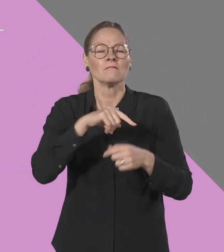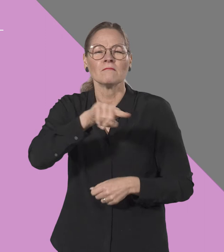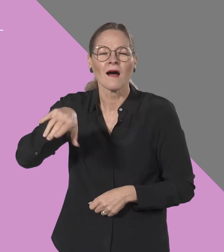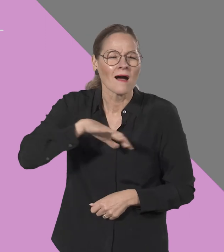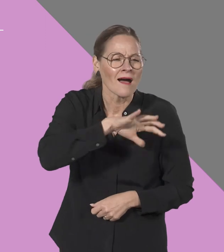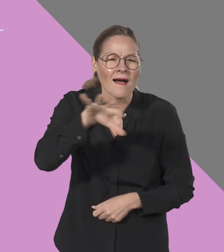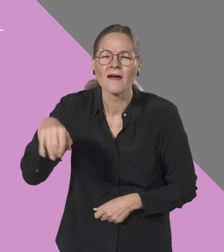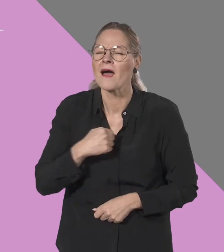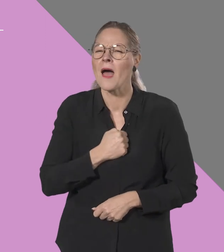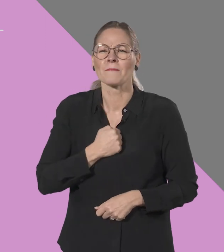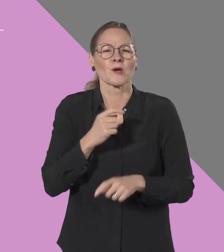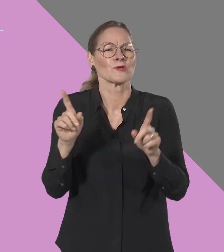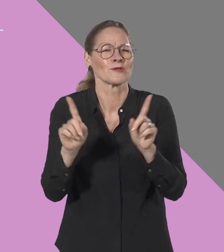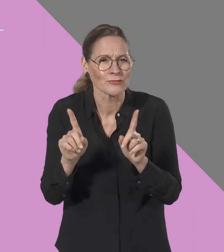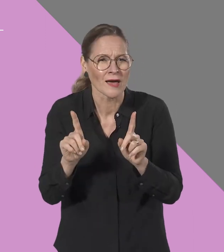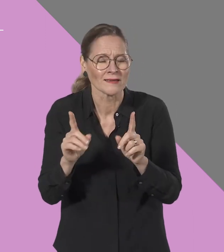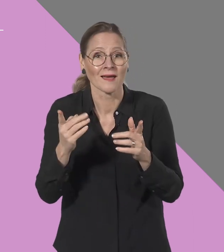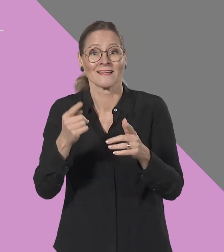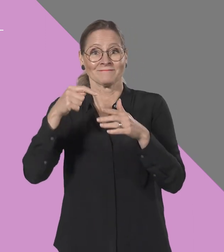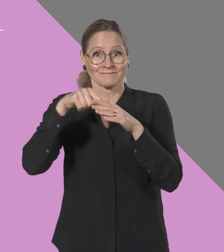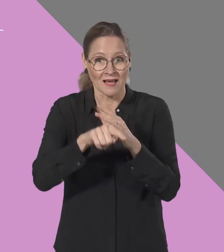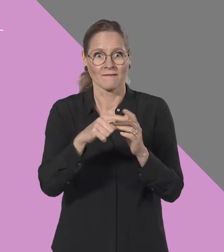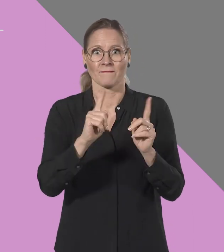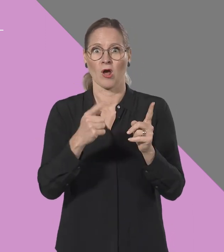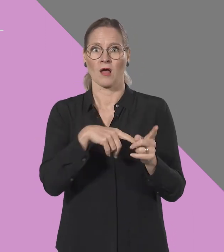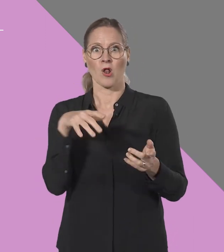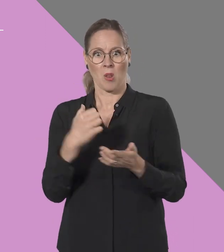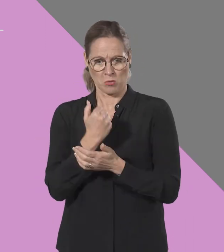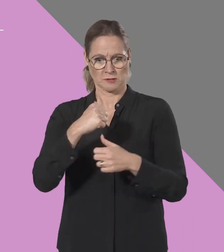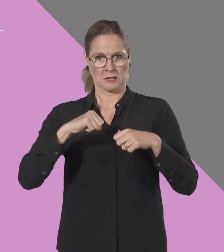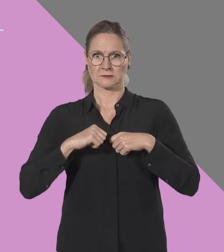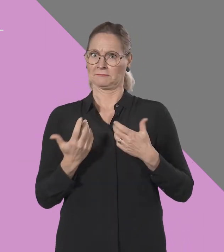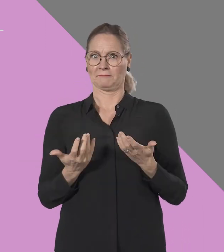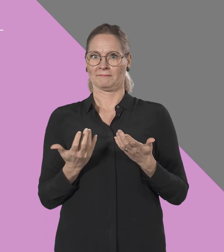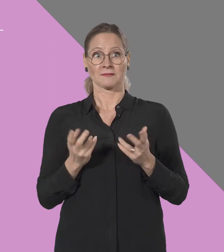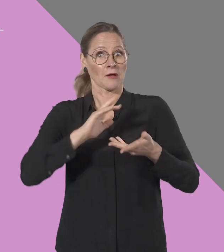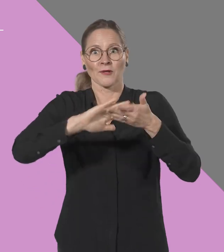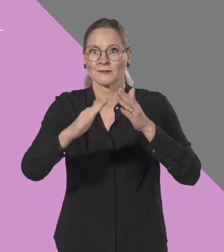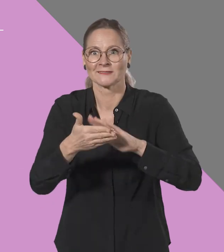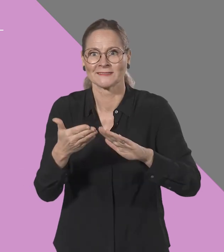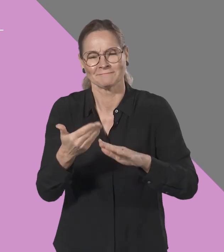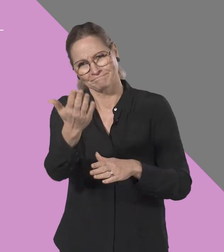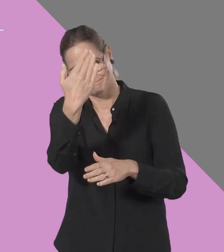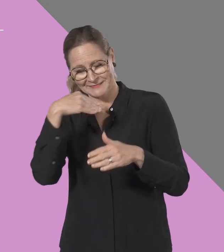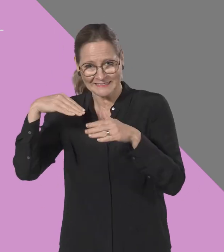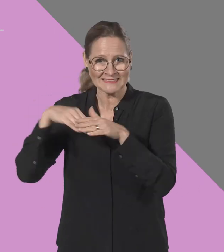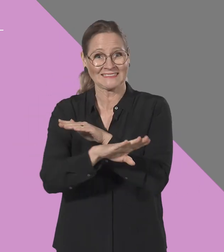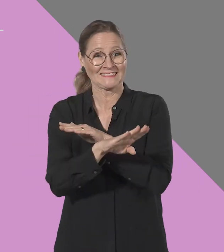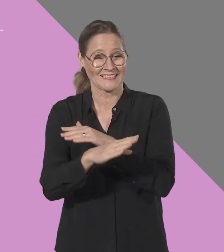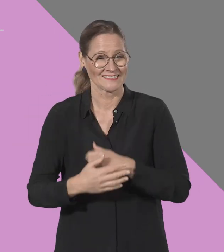Me kaikki kaipaamme jotain. Täältä voimme löytää sekä itsemme että toisemme. Astu siis sisään!